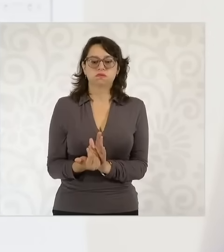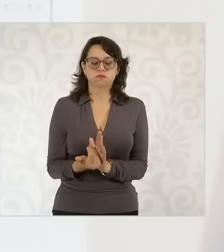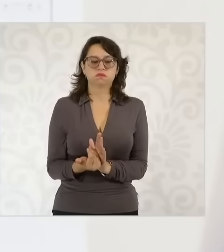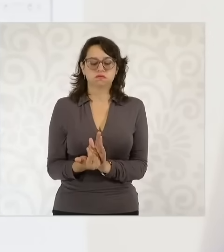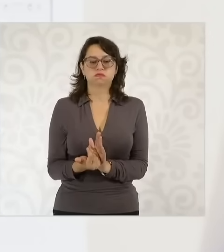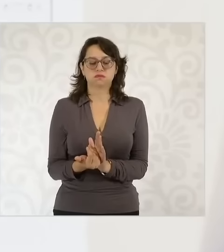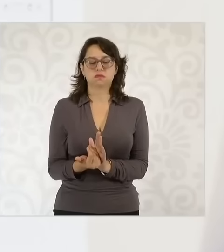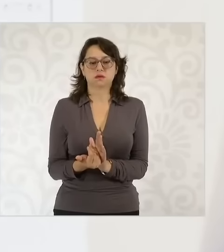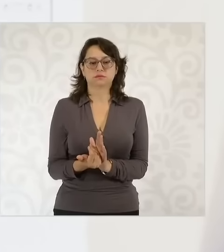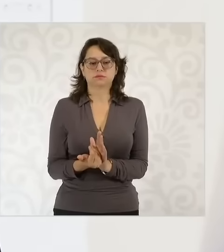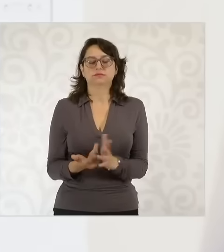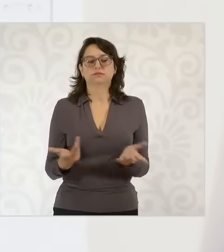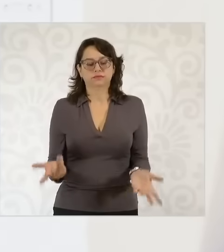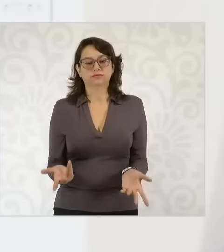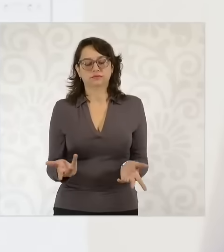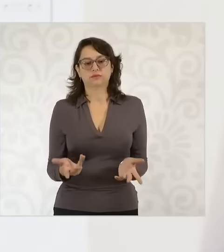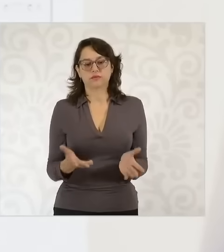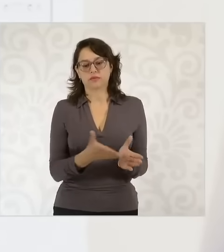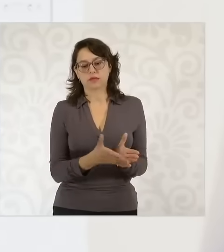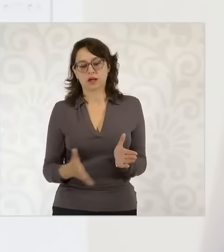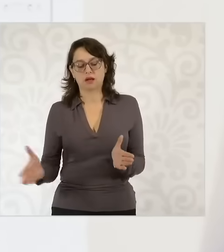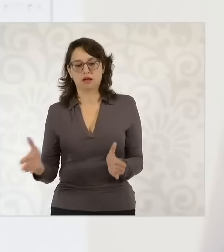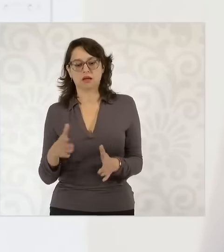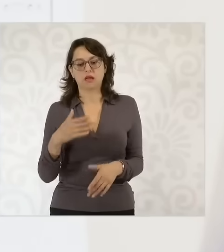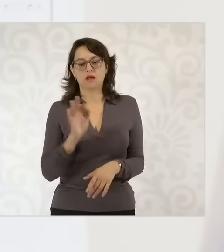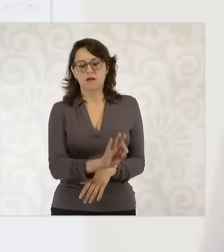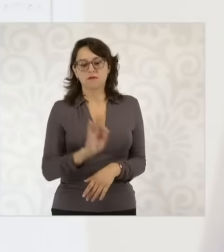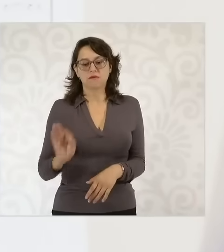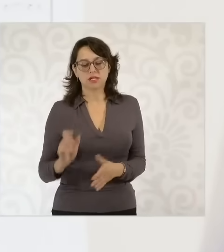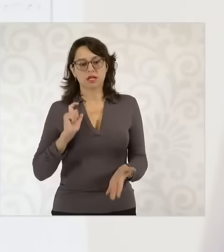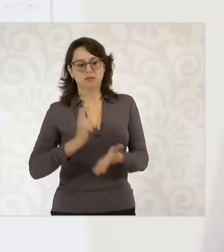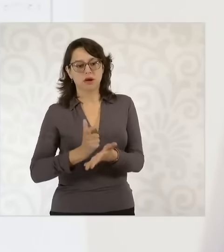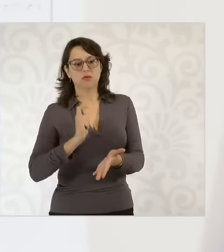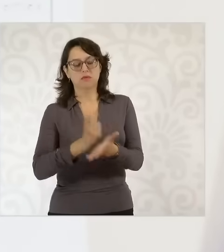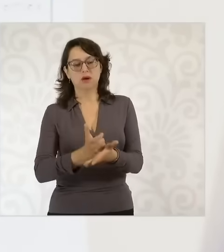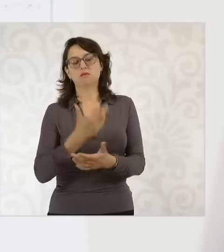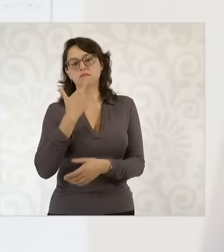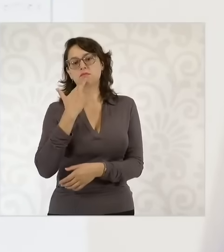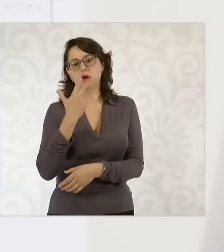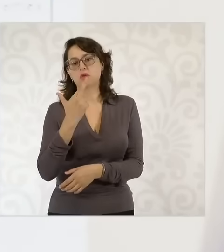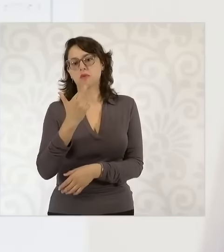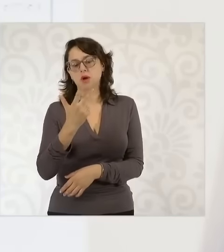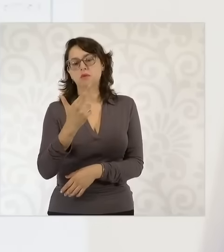deuda y mejorar el perfil de vencimientos de de la deuda de corto plazo de Pemex.